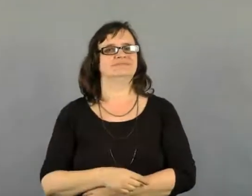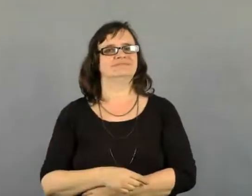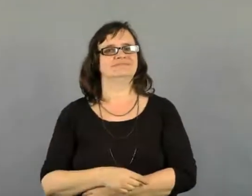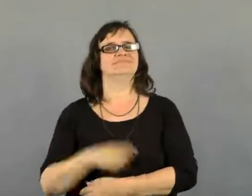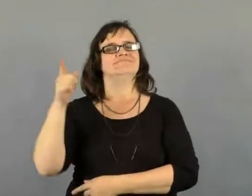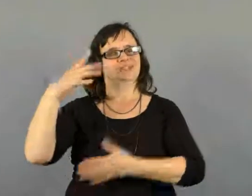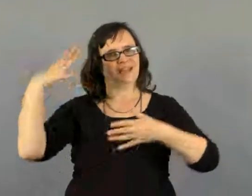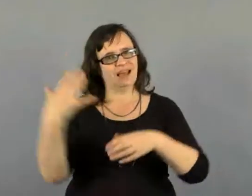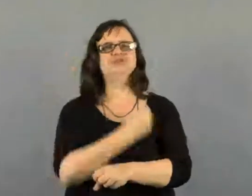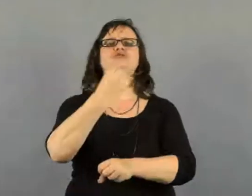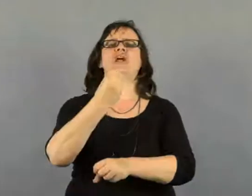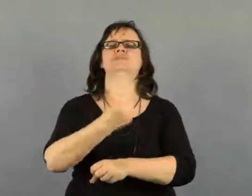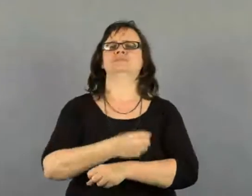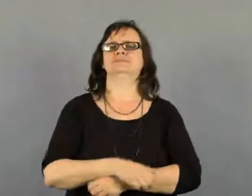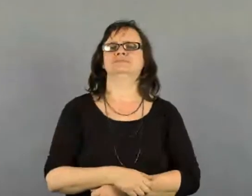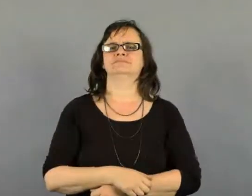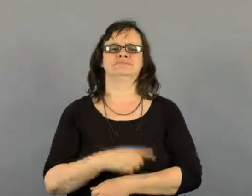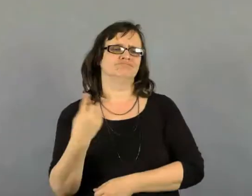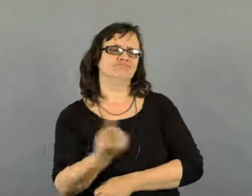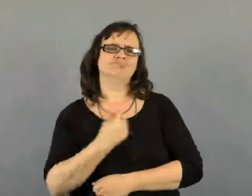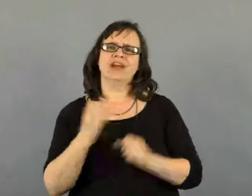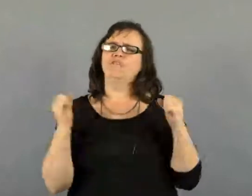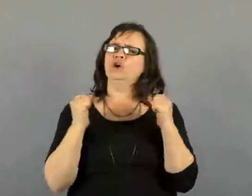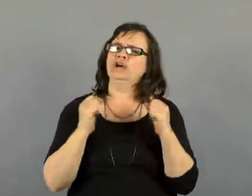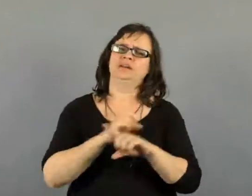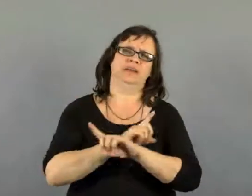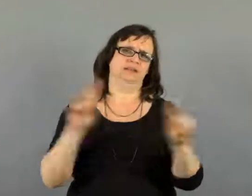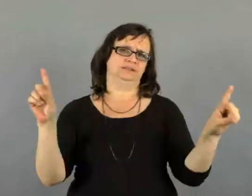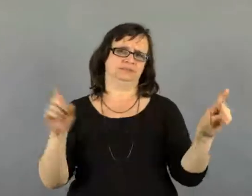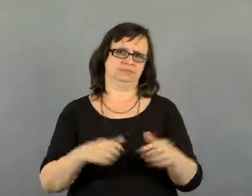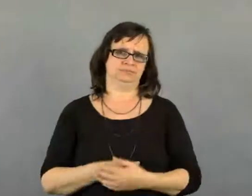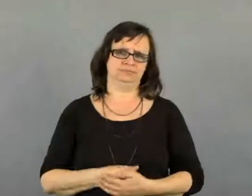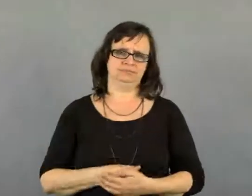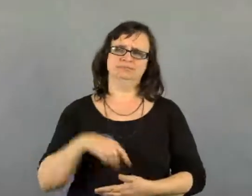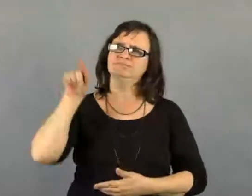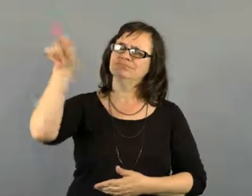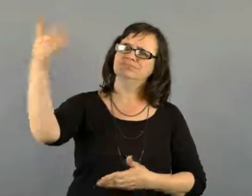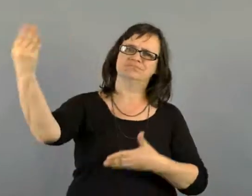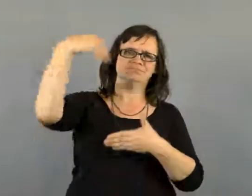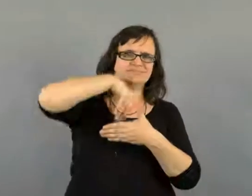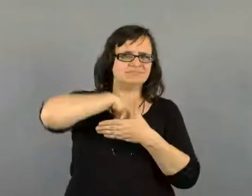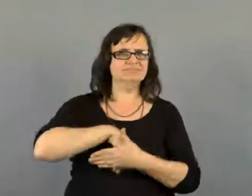Gott hat mich gemacht Wir brauchen keine Angst haben Gott ist da